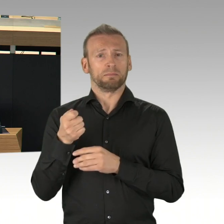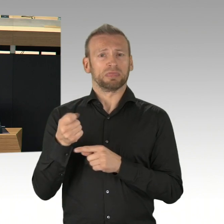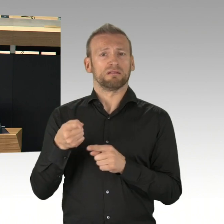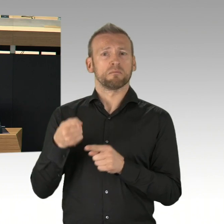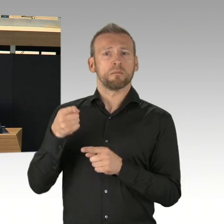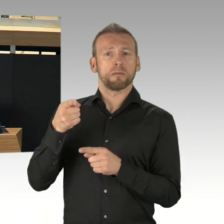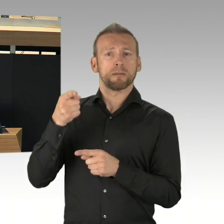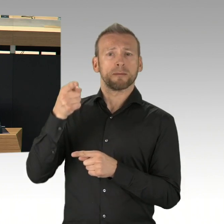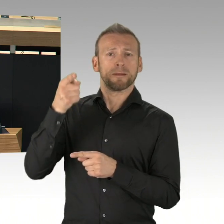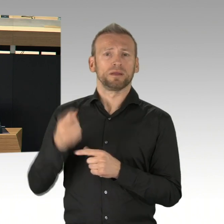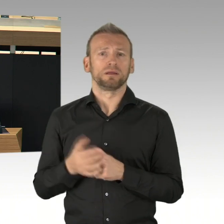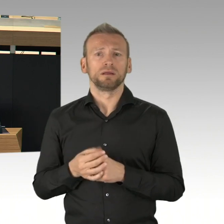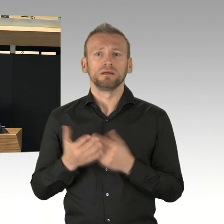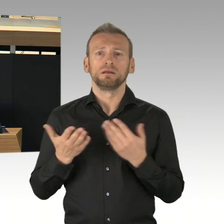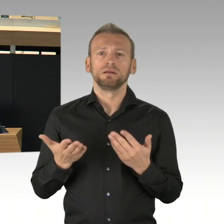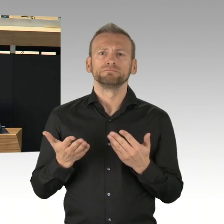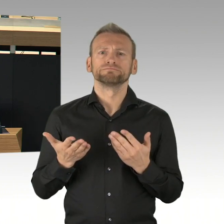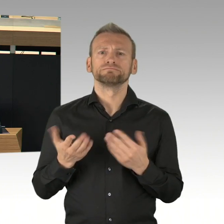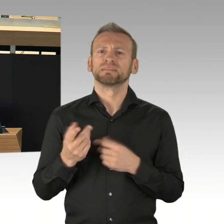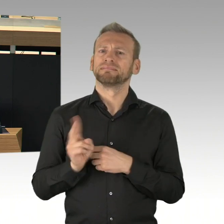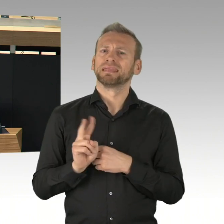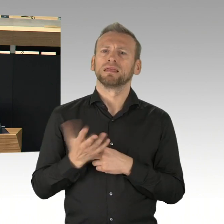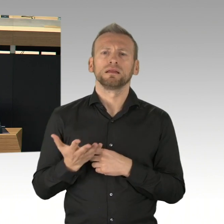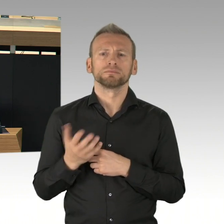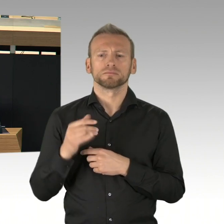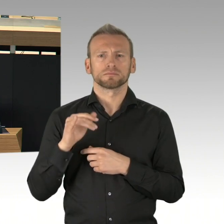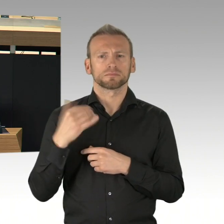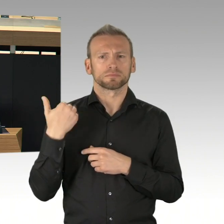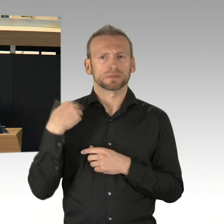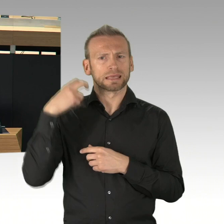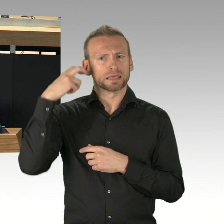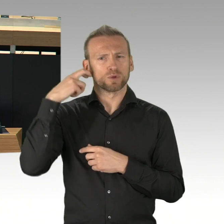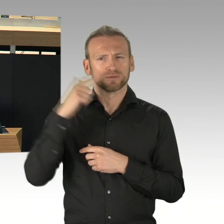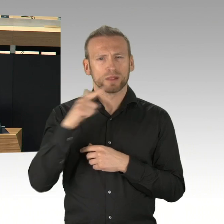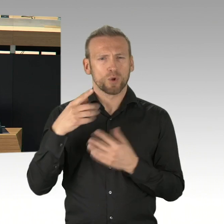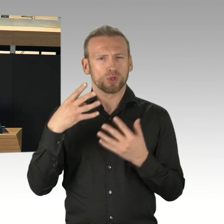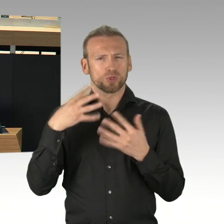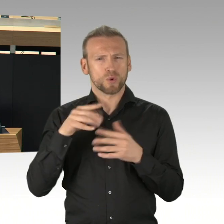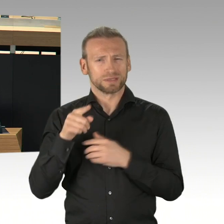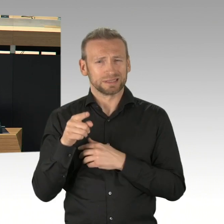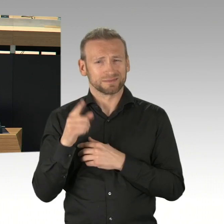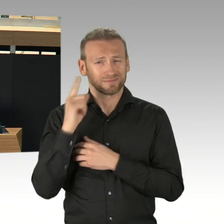Weil Sie dafür gesorgt haben mit ihrem Gesetz und der Debatte um den Mietendeckel. Sie haben dafür gesorgt,